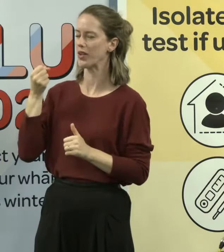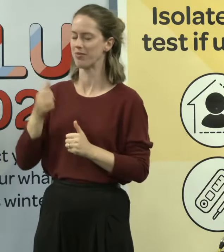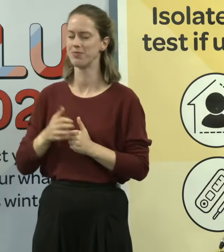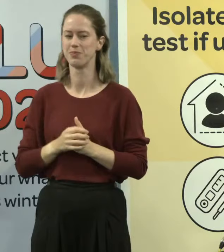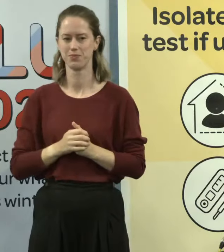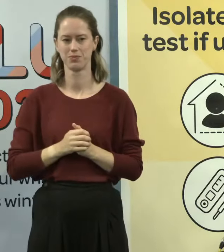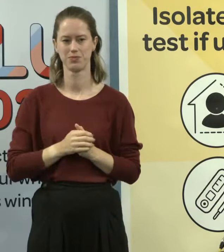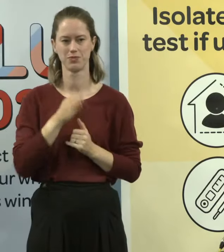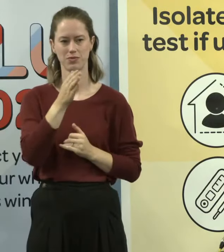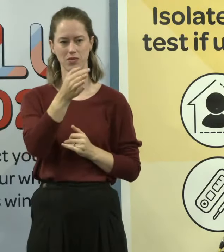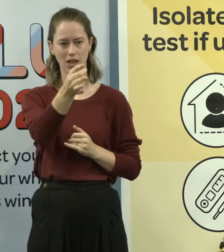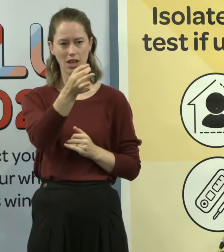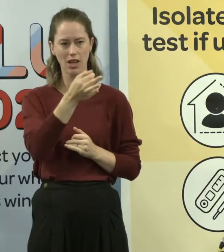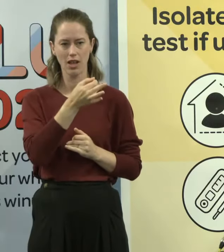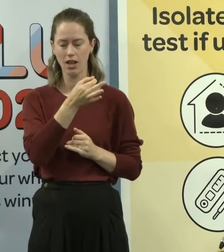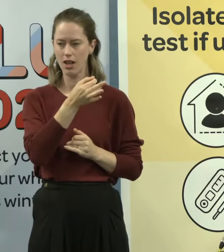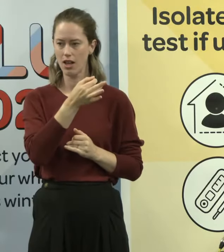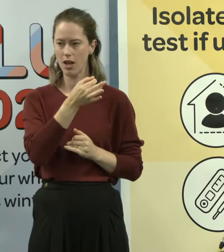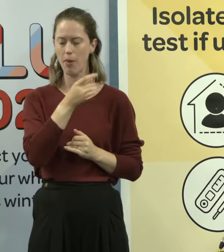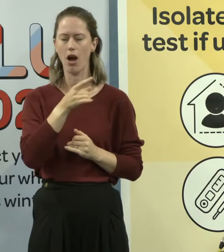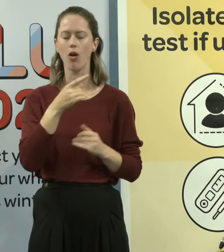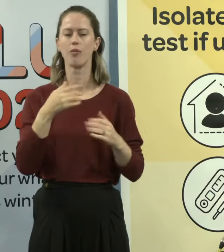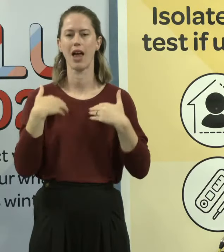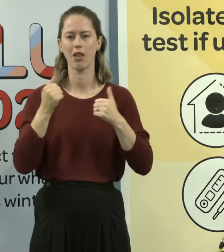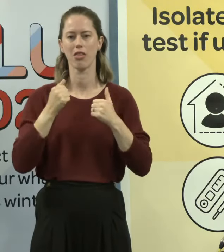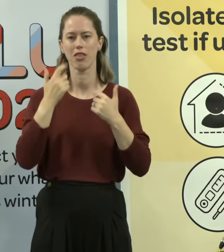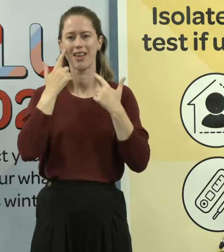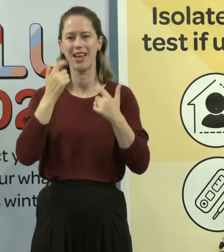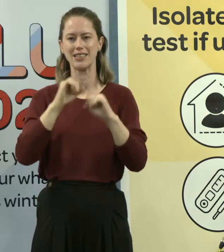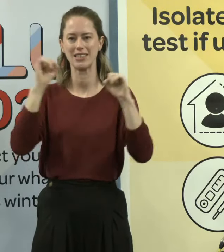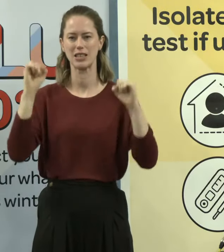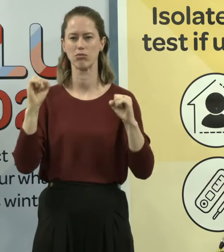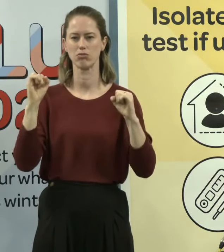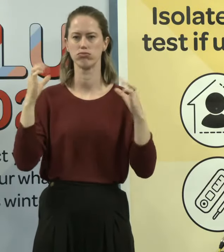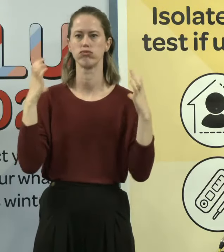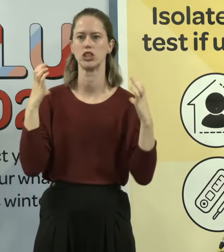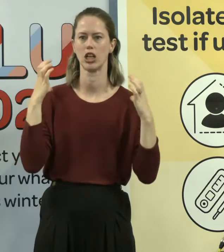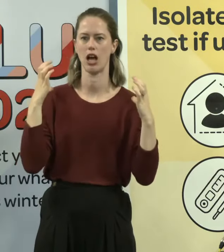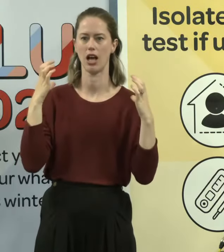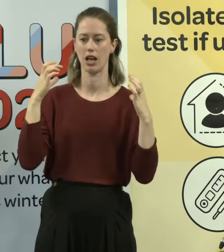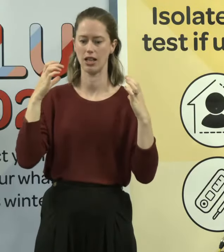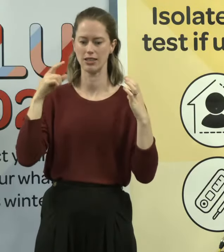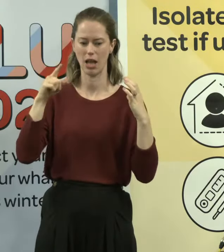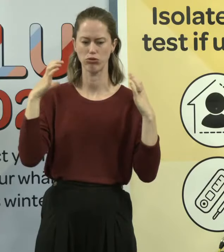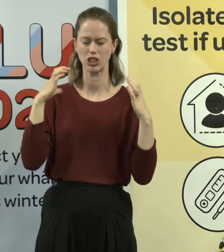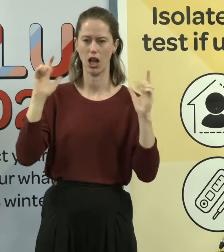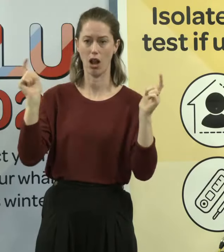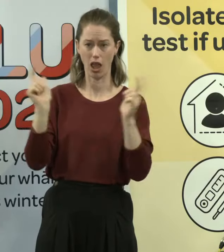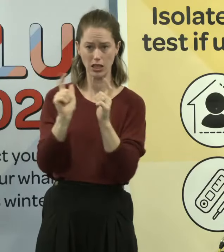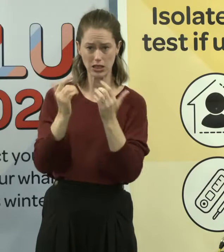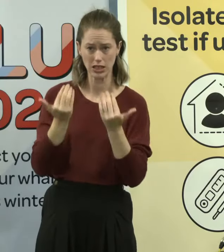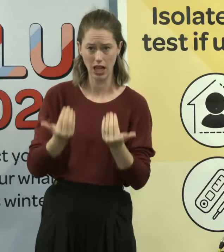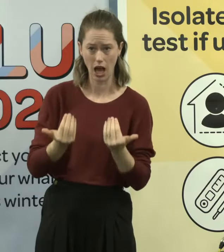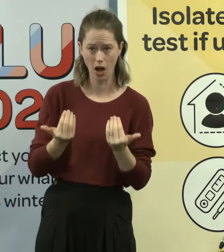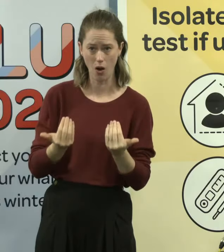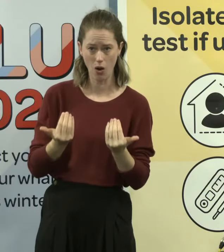Ki to whakaaro kei te anga whakamua tatou ki te waa e noho